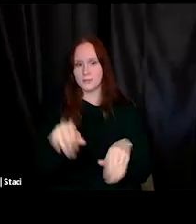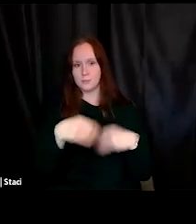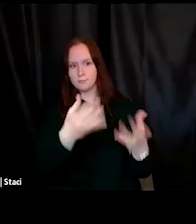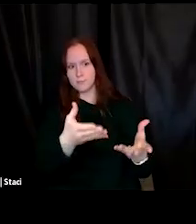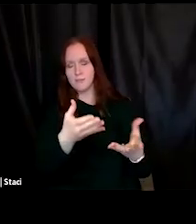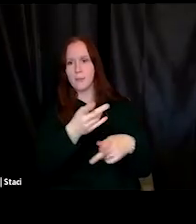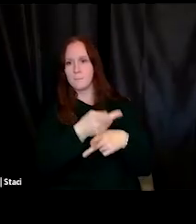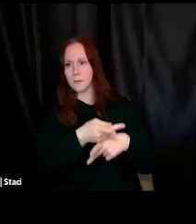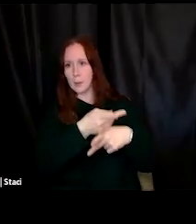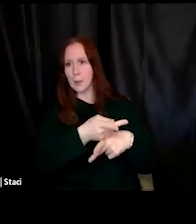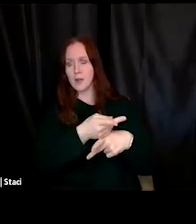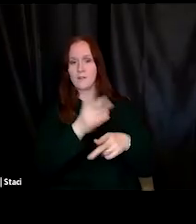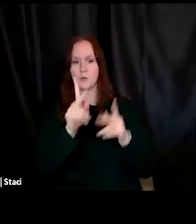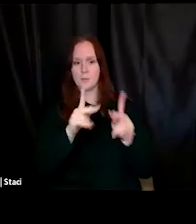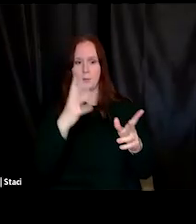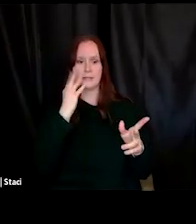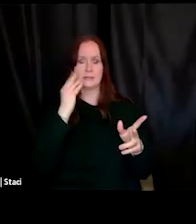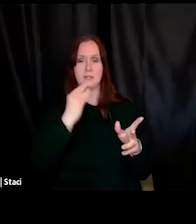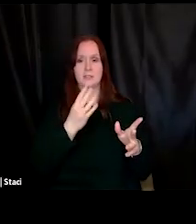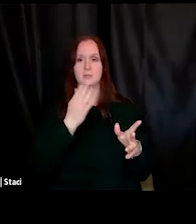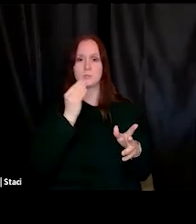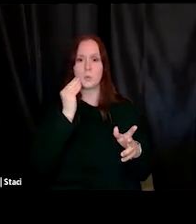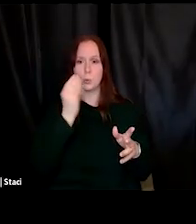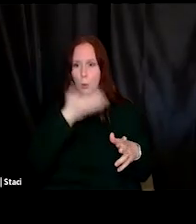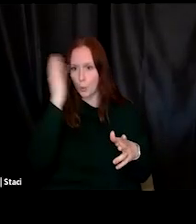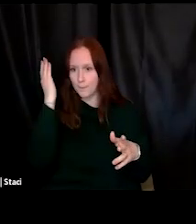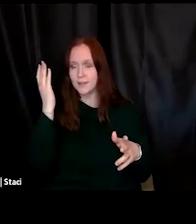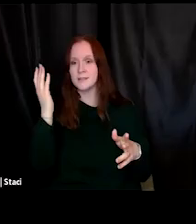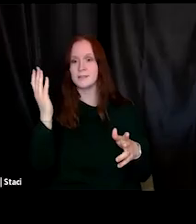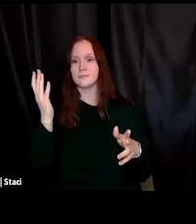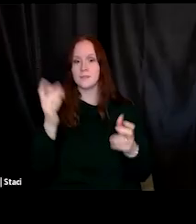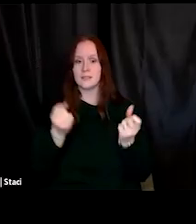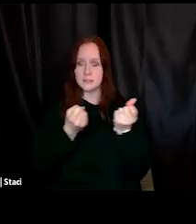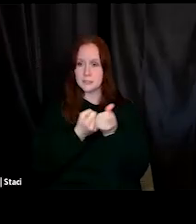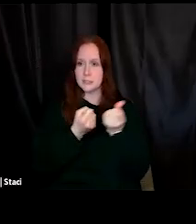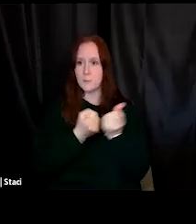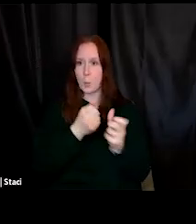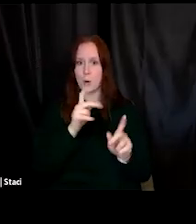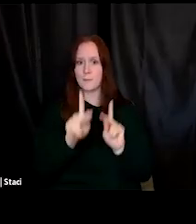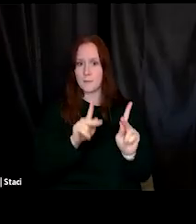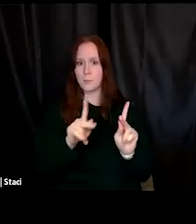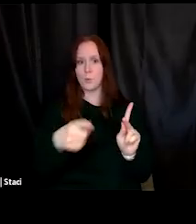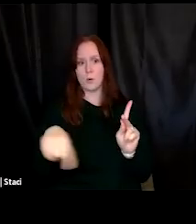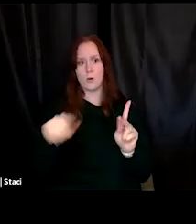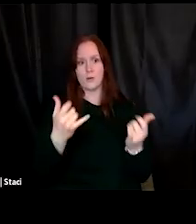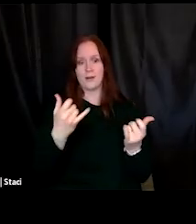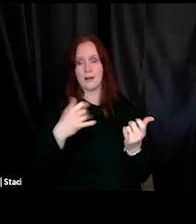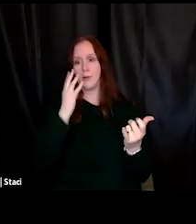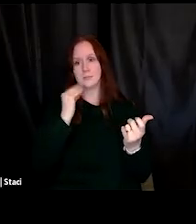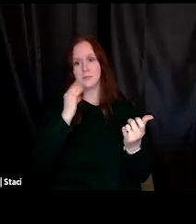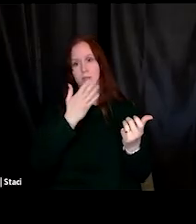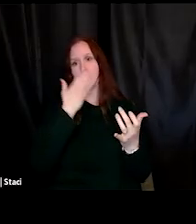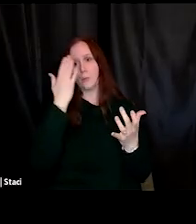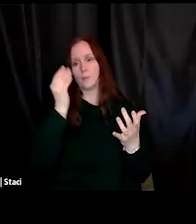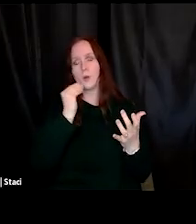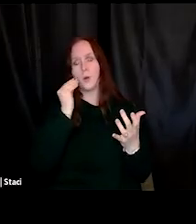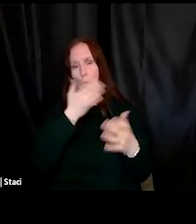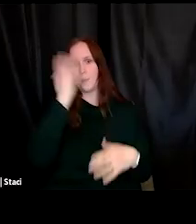Una de las herramientas clave que desarrollamos para ayudar a resaltar y navegar los servicios en línea de la SSA